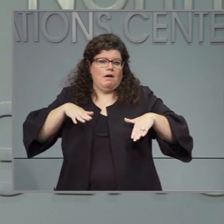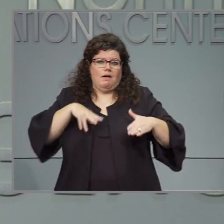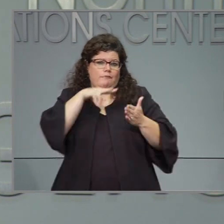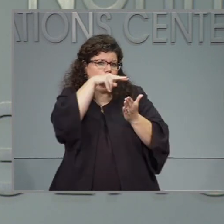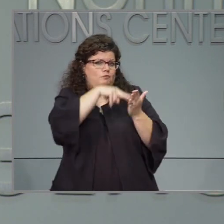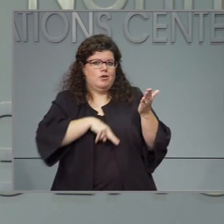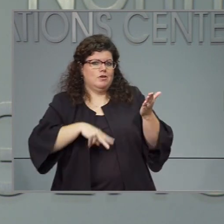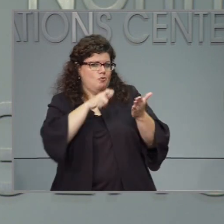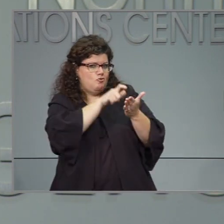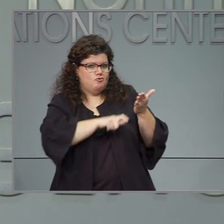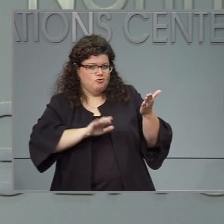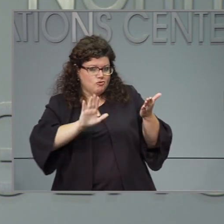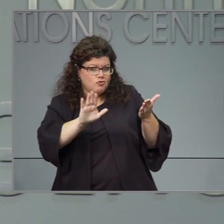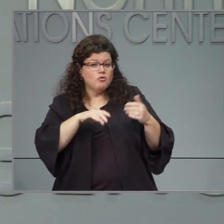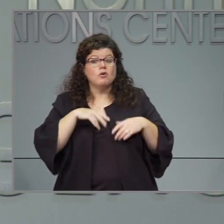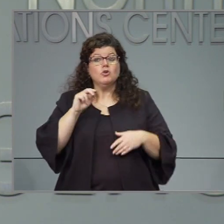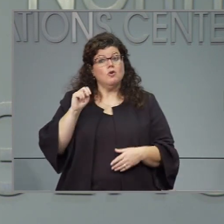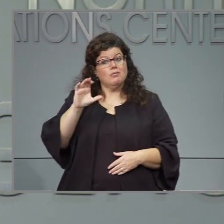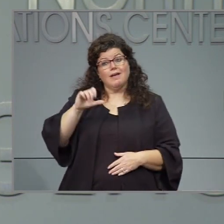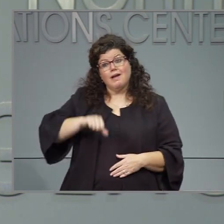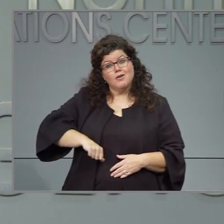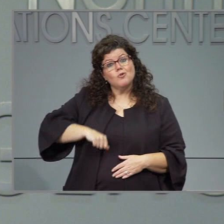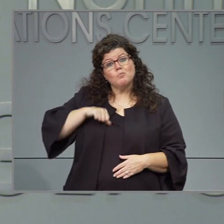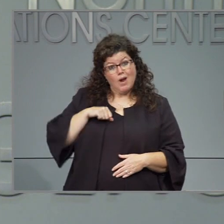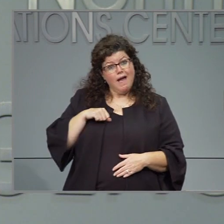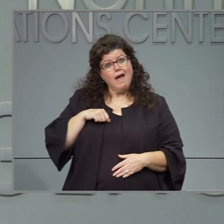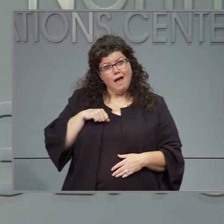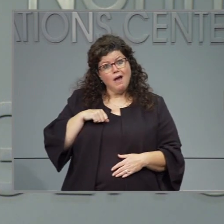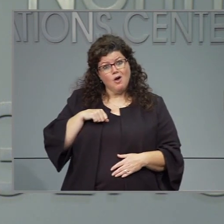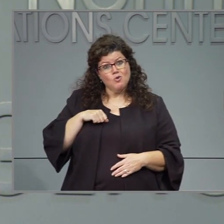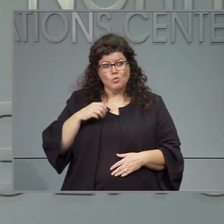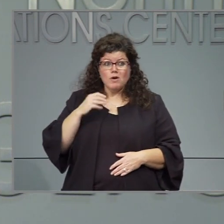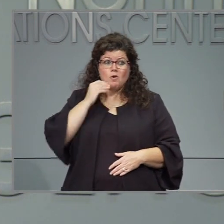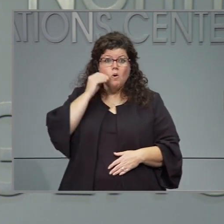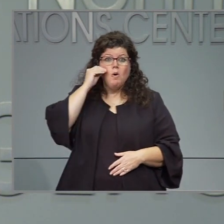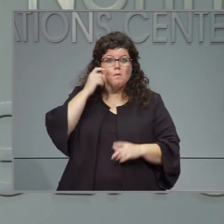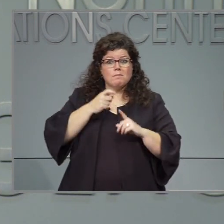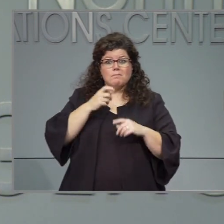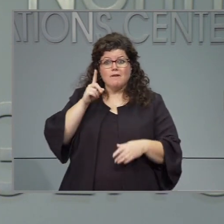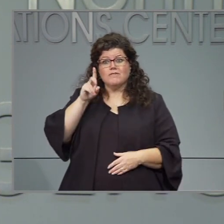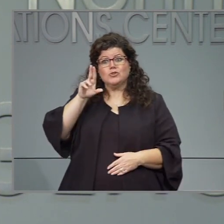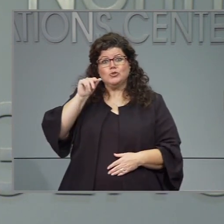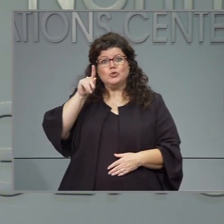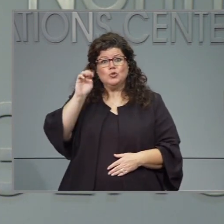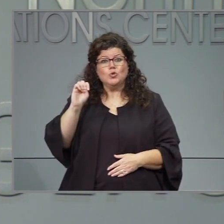Lo no lo e le y en Carolina del Norte es muy contento de